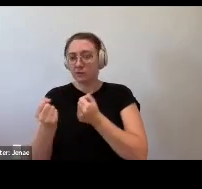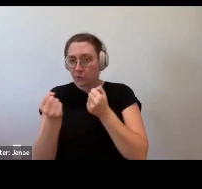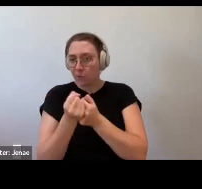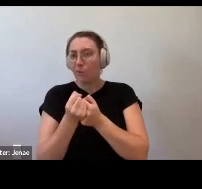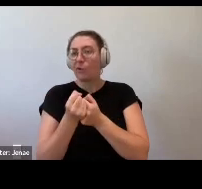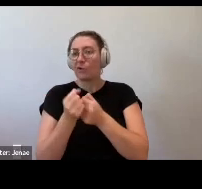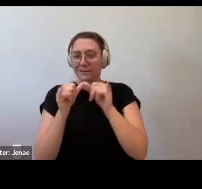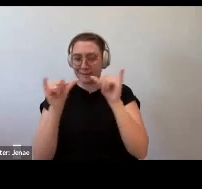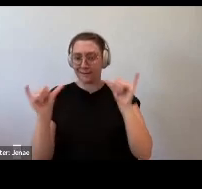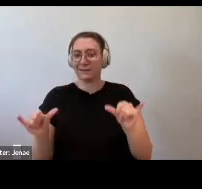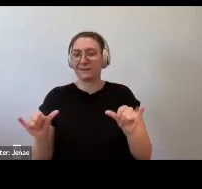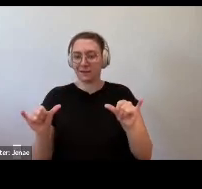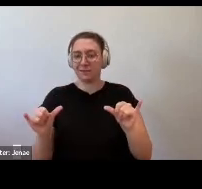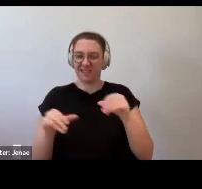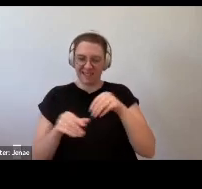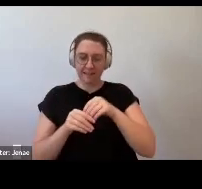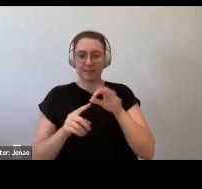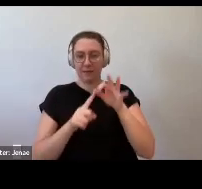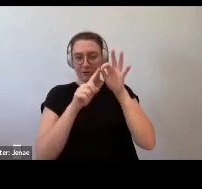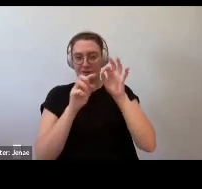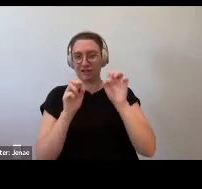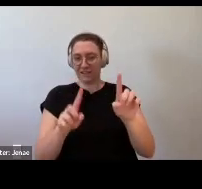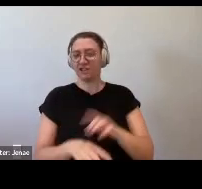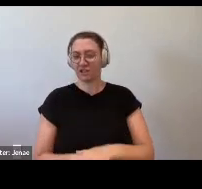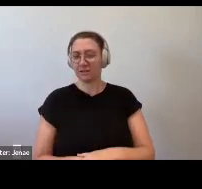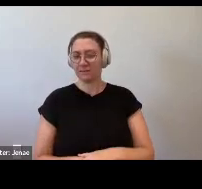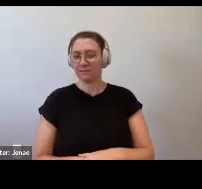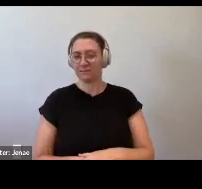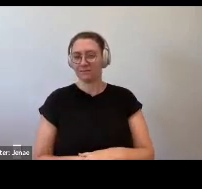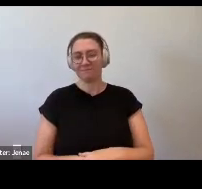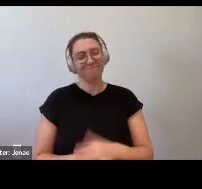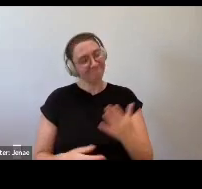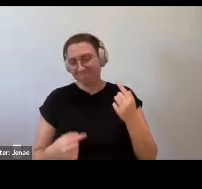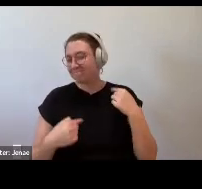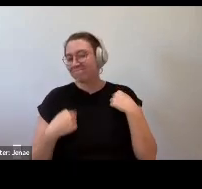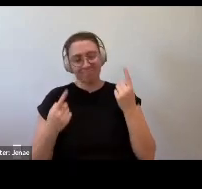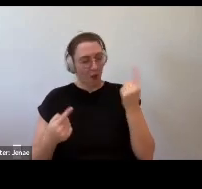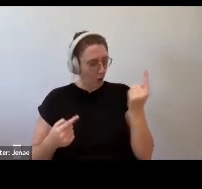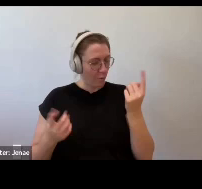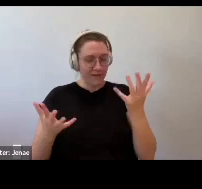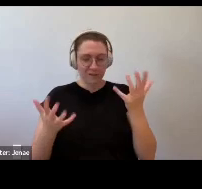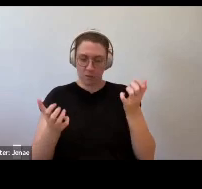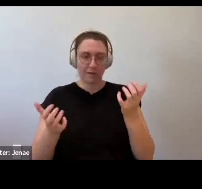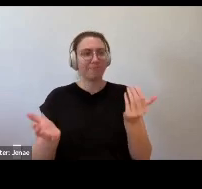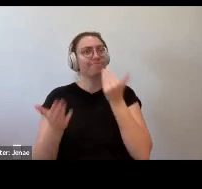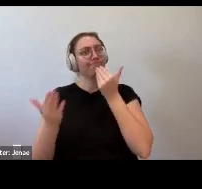sistemas de apoyo en educación especial. Como siempre, quiero agradecer nuevamente a Robin Ryan